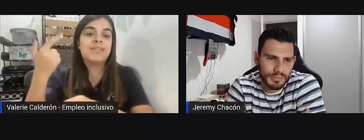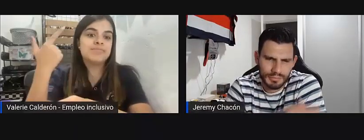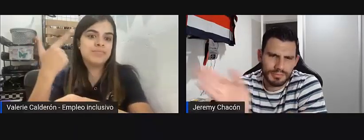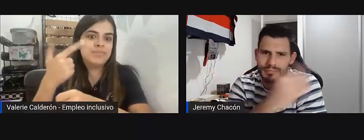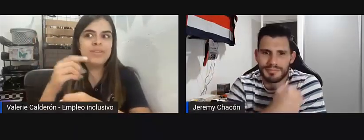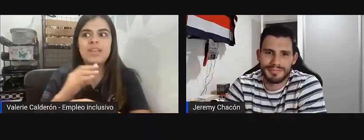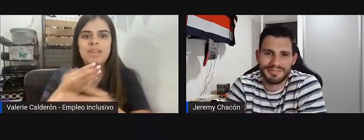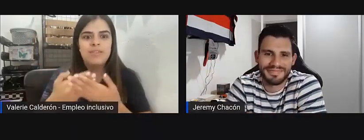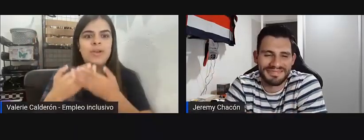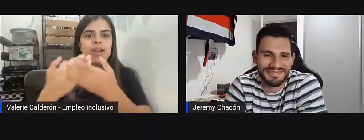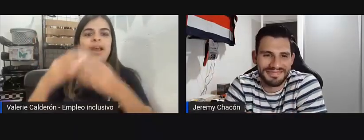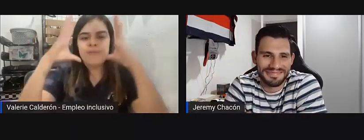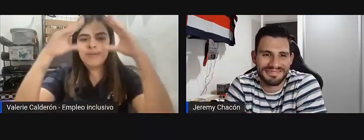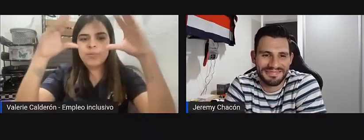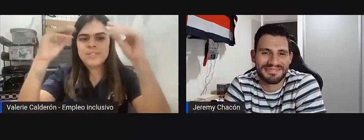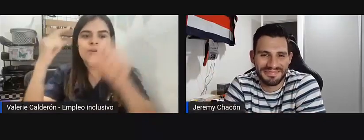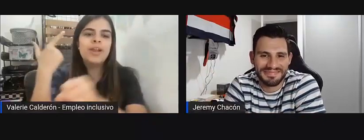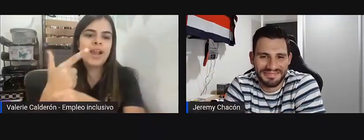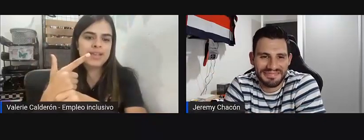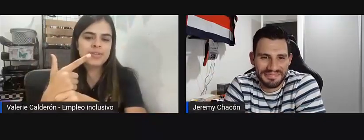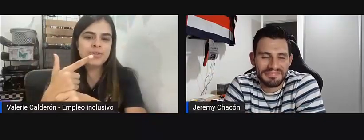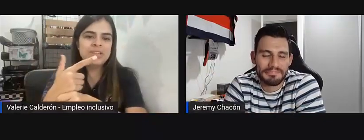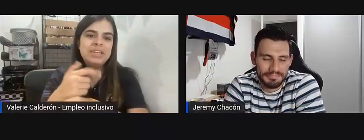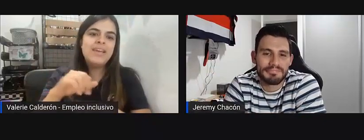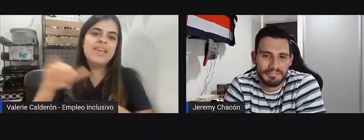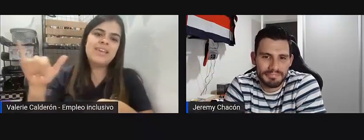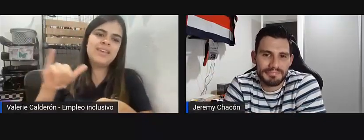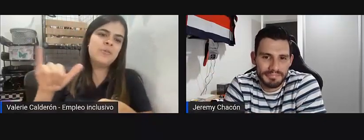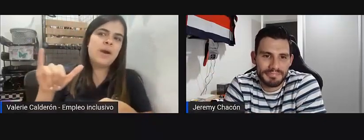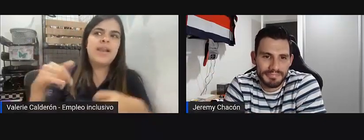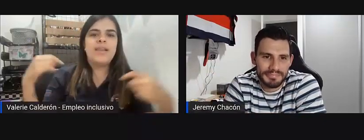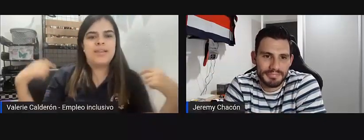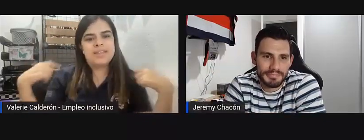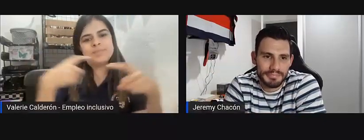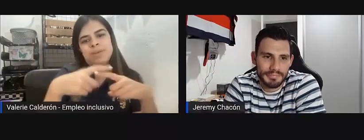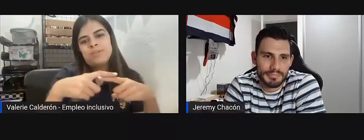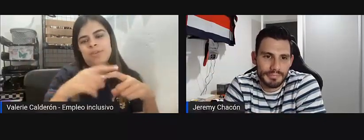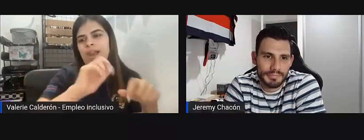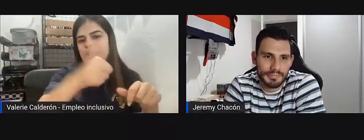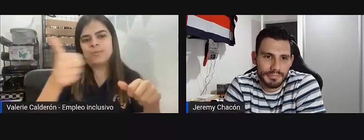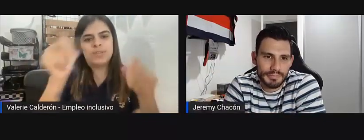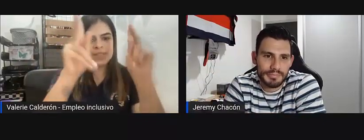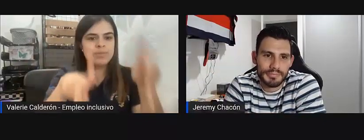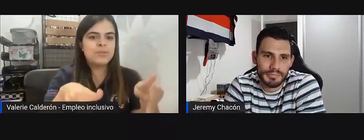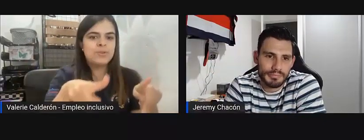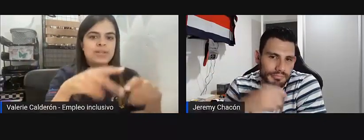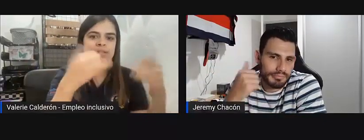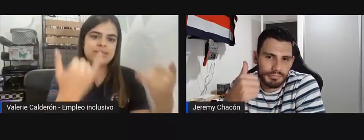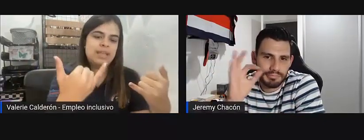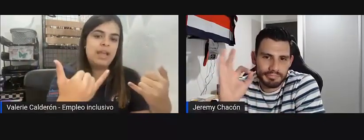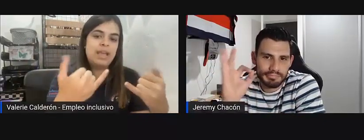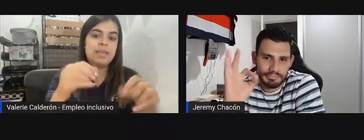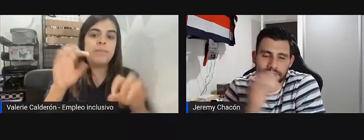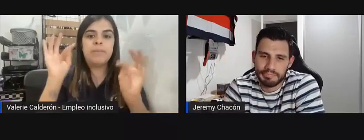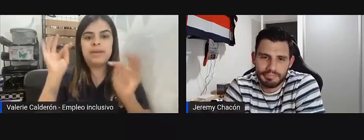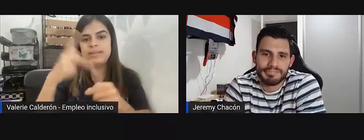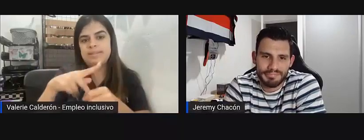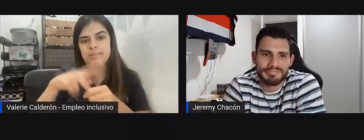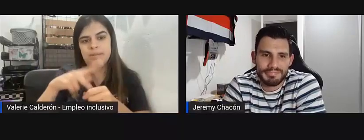dándole la información en lesco y igual en español a las otras personas que estén ahí participando